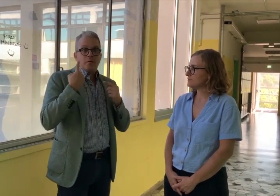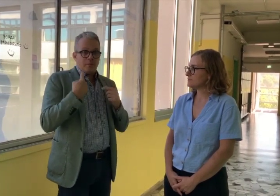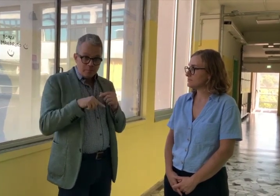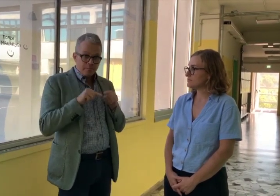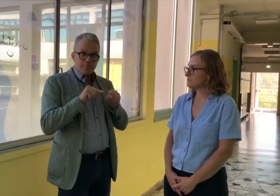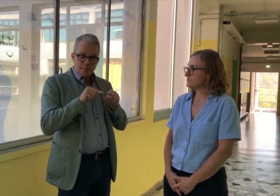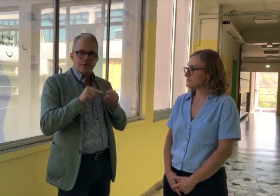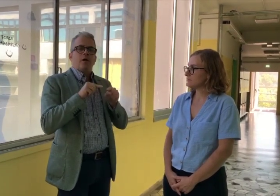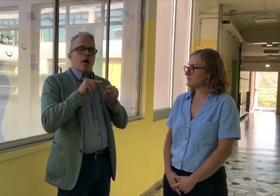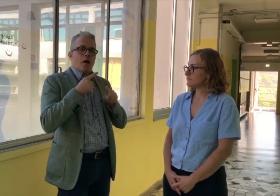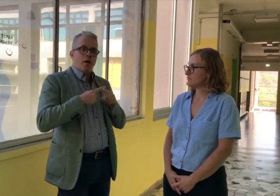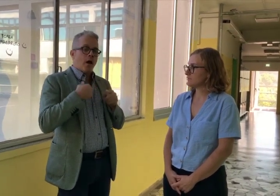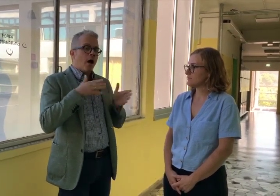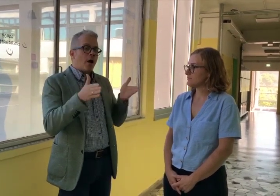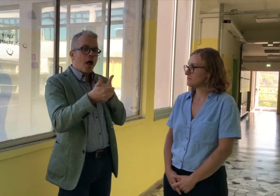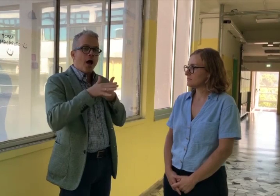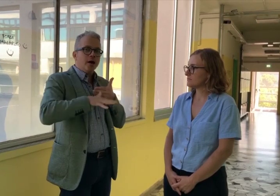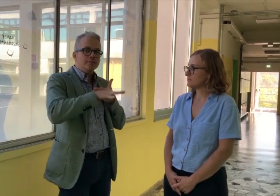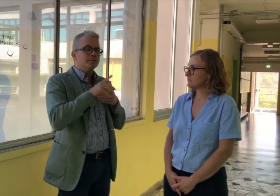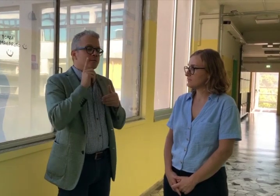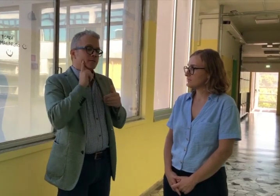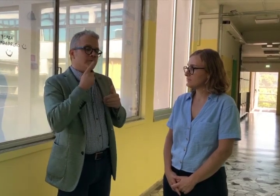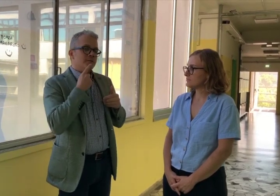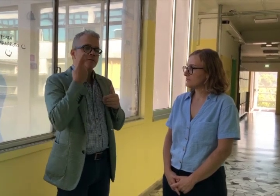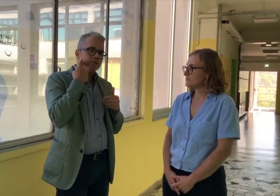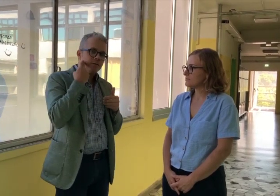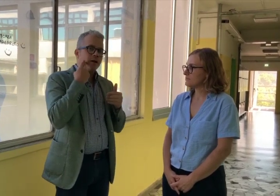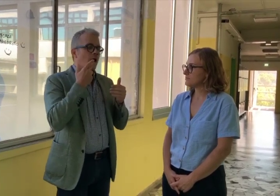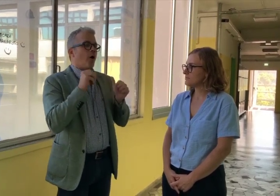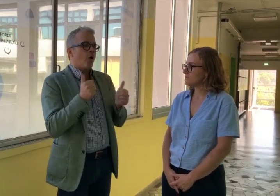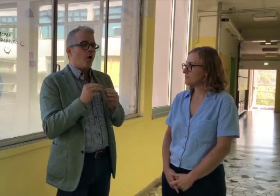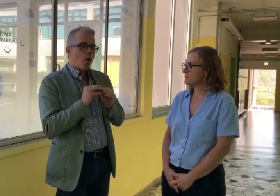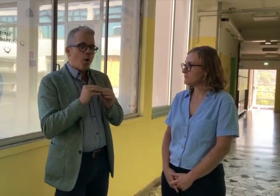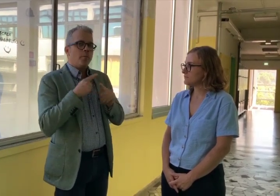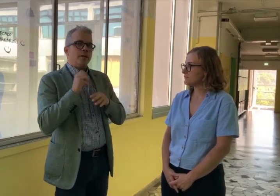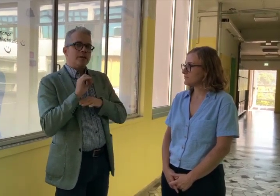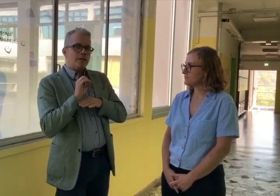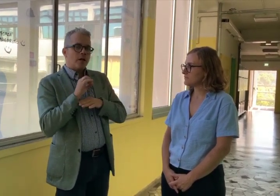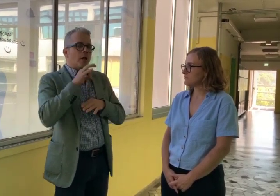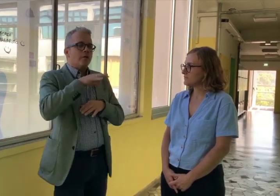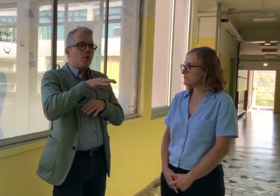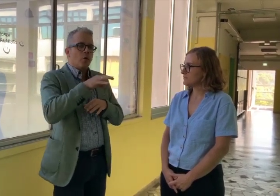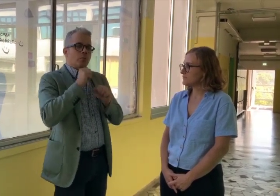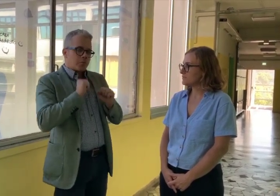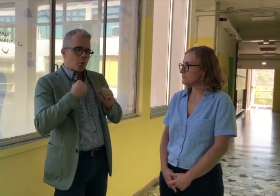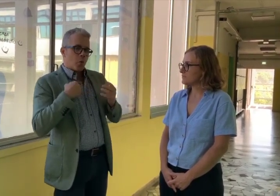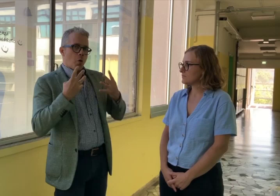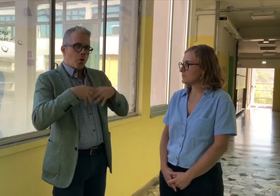Tenendo conto che nella stessa ci sono sordi e udenti, potrebbero a volte organizzare